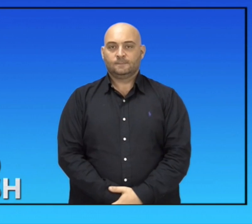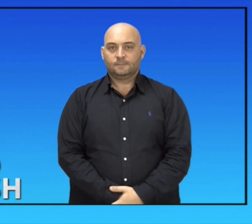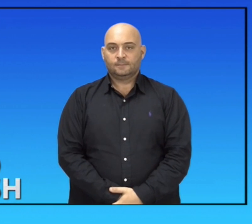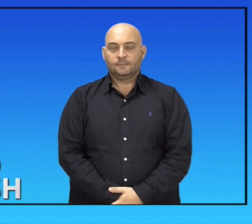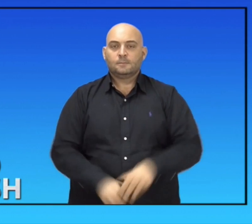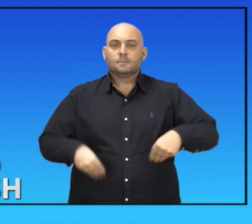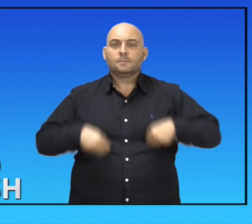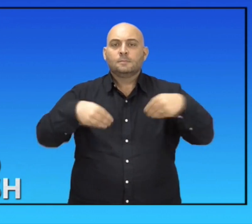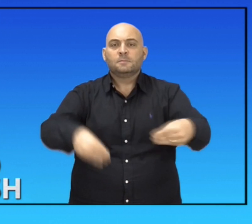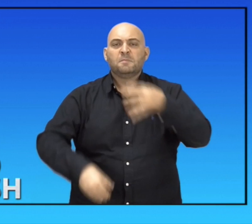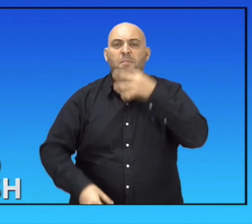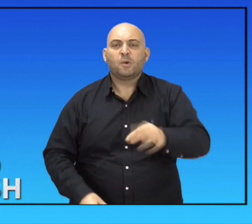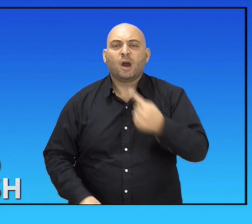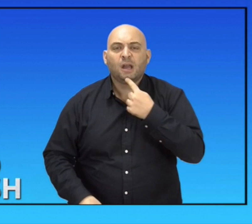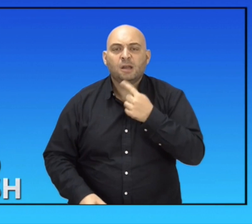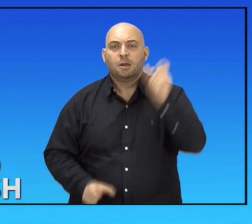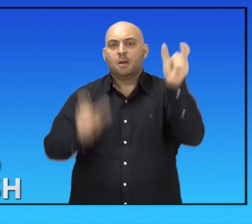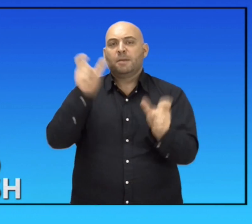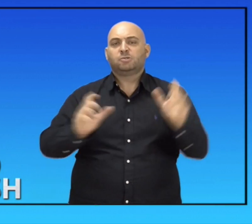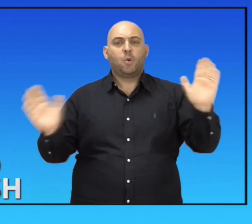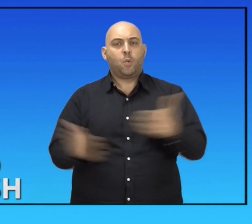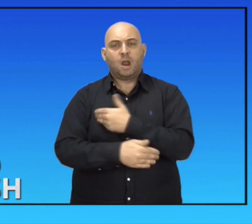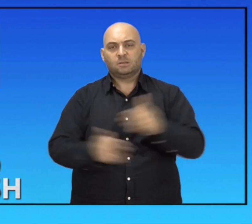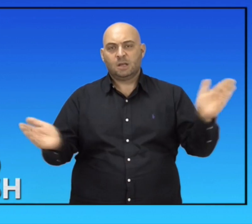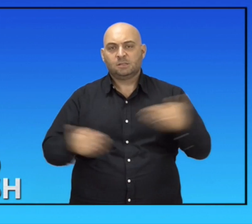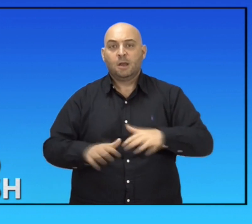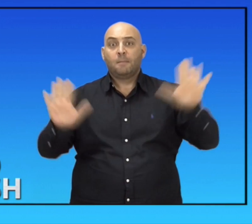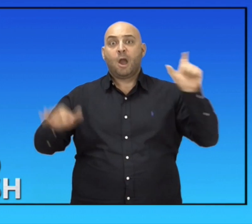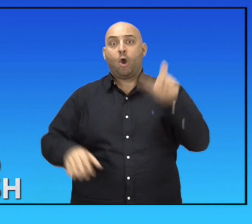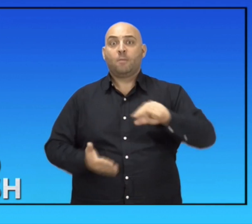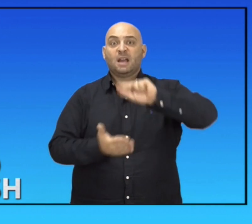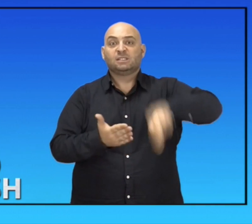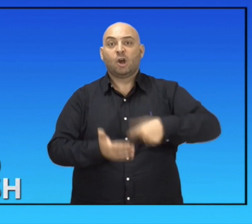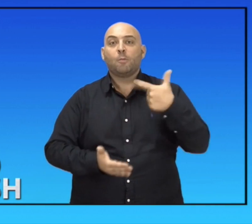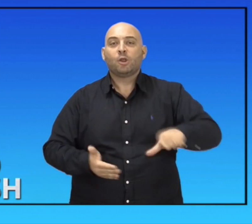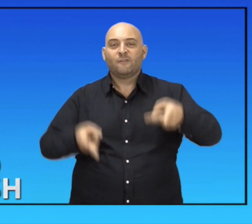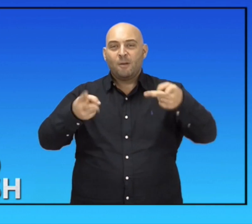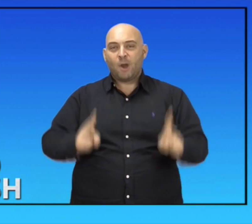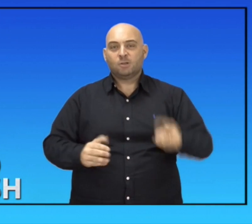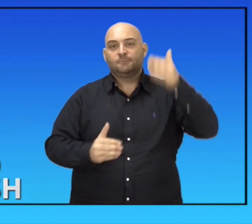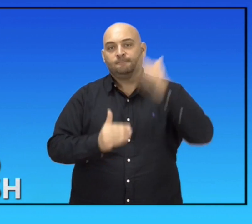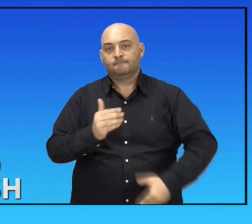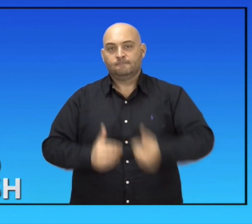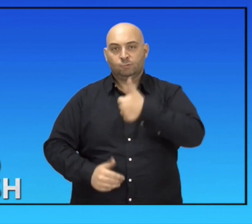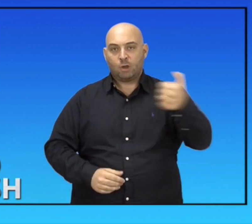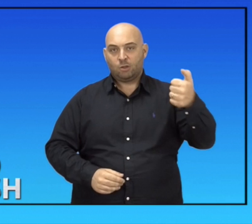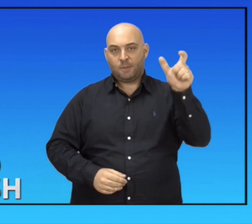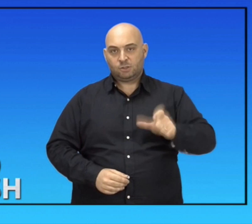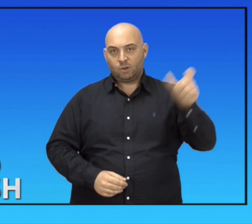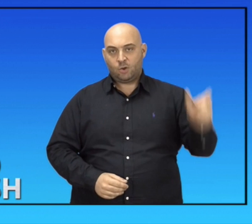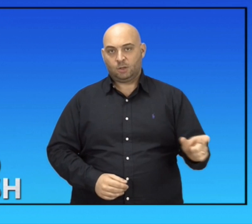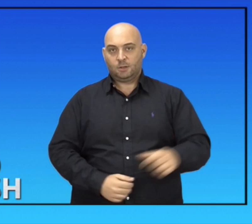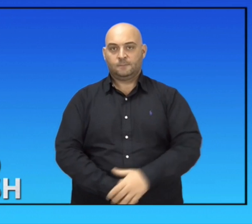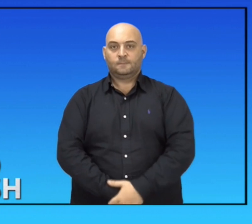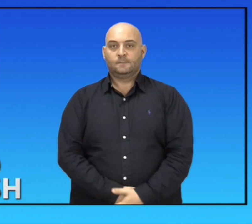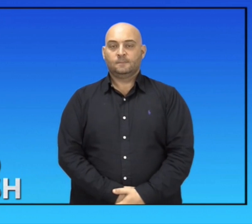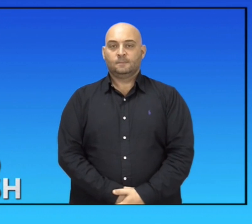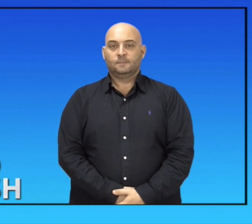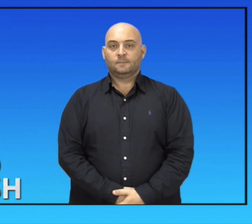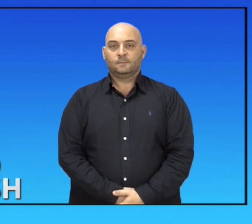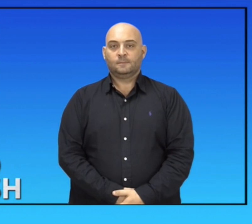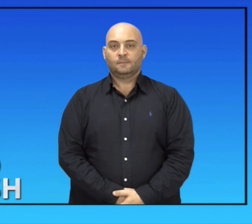Al Convegno possono partecipare tutti, è obbligatoria l'iscrizione, perchè i posti sono limitati per 100 persone